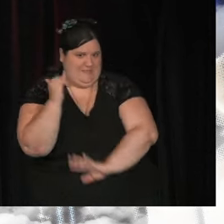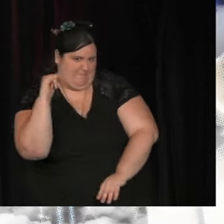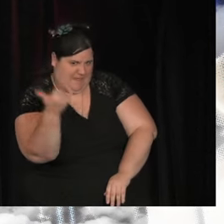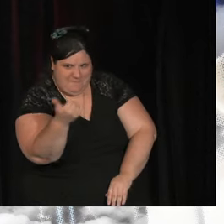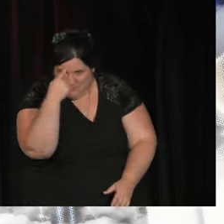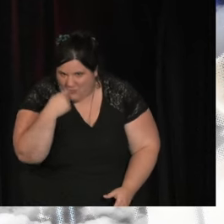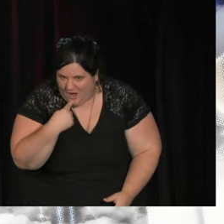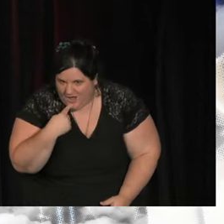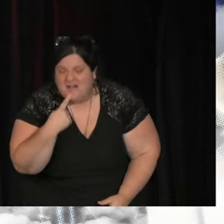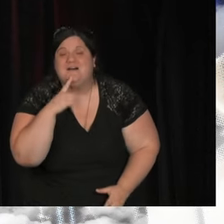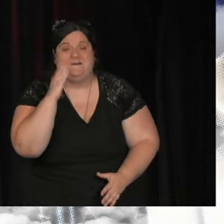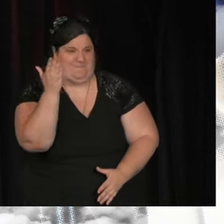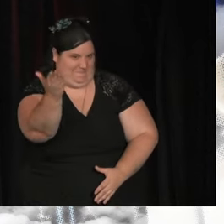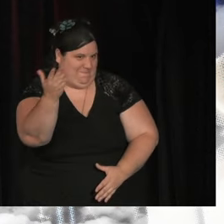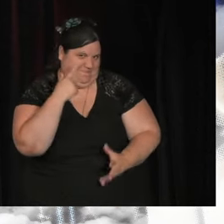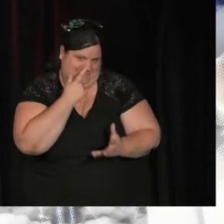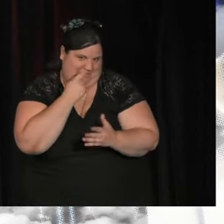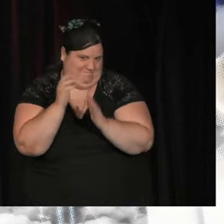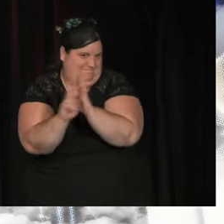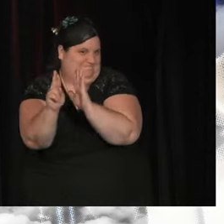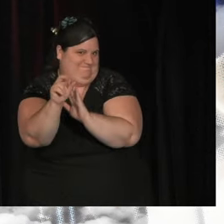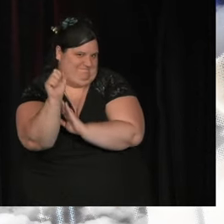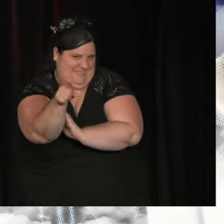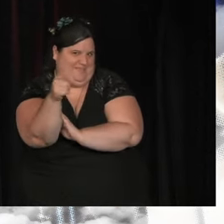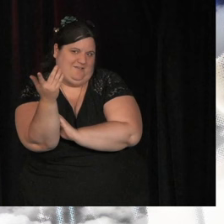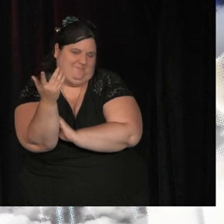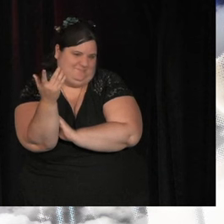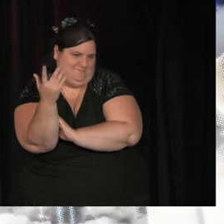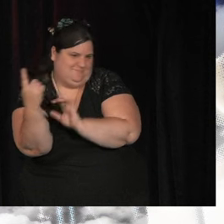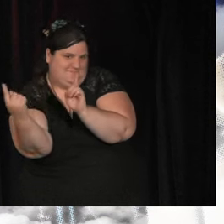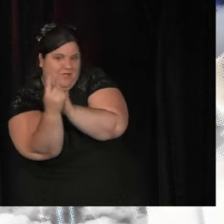si je ne me trompe pas. Je pense que c'est plutôt vers ce genre de ressources, d'organisations